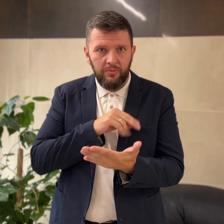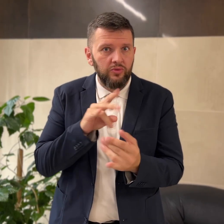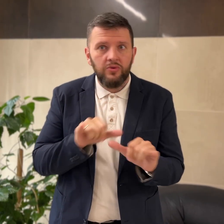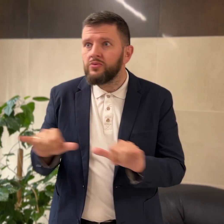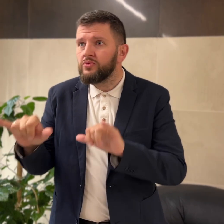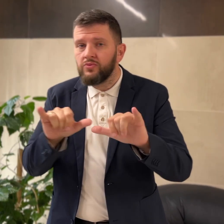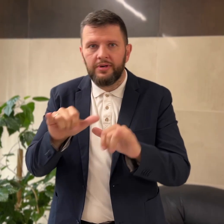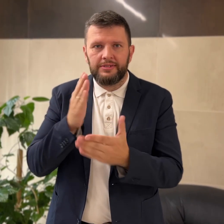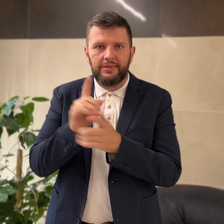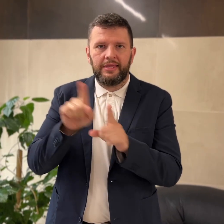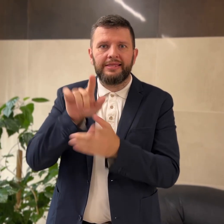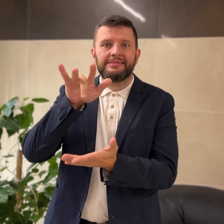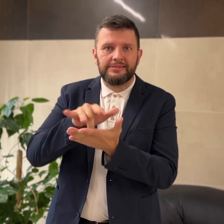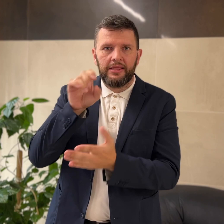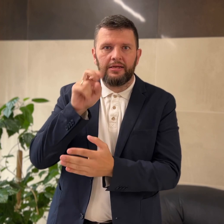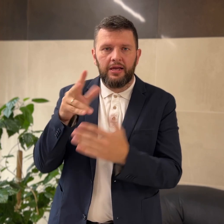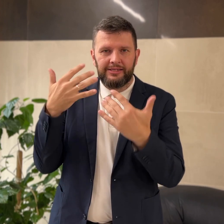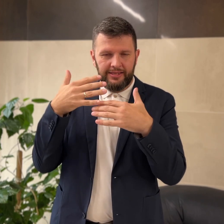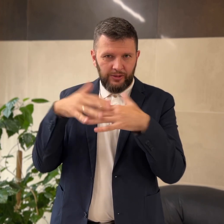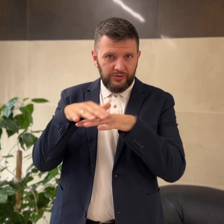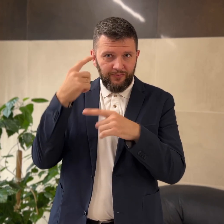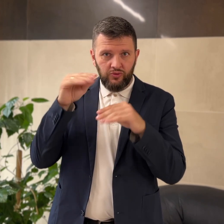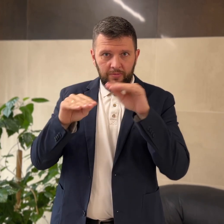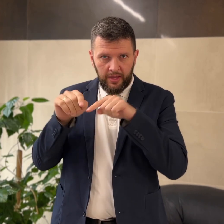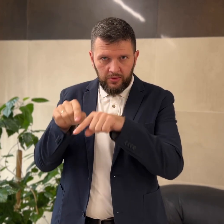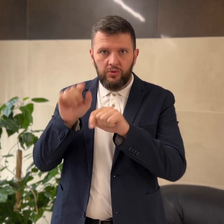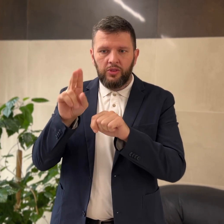может обратиться в Центр ИТЛ, который, в свою очередь,